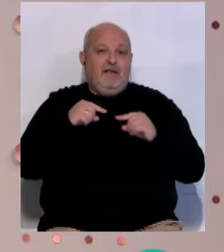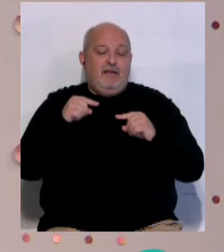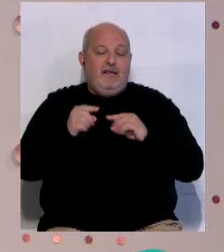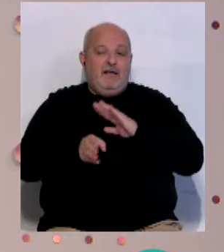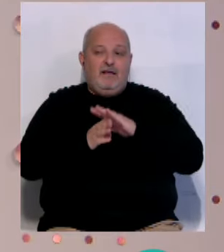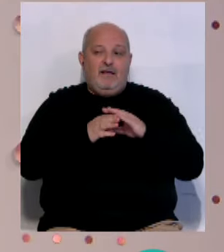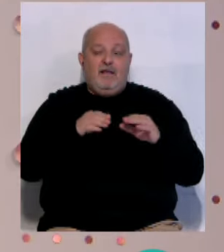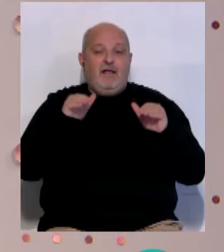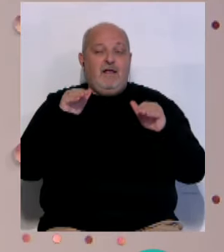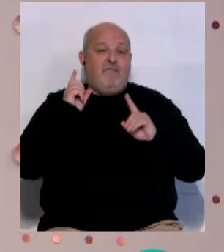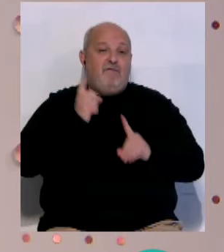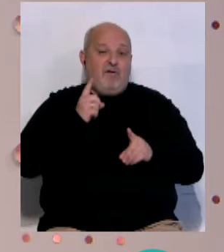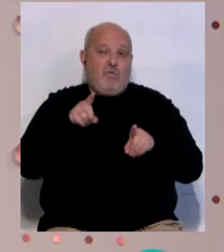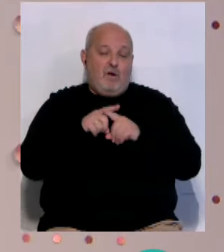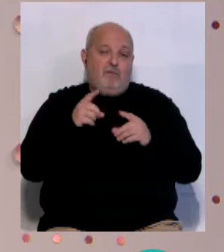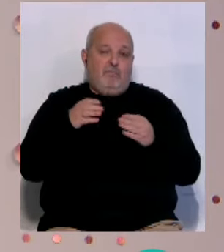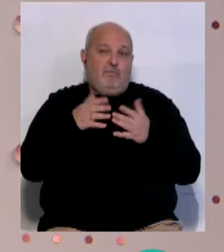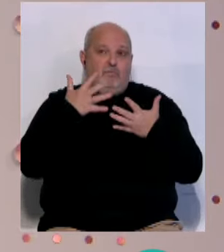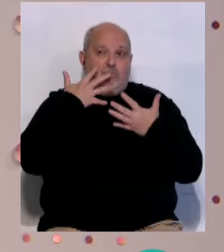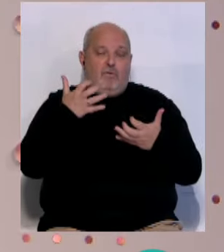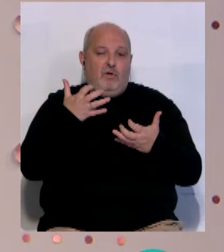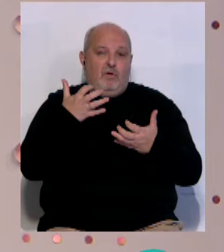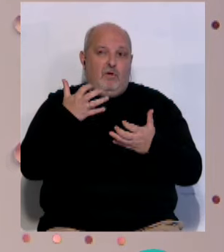que el atletic de Bilbao es un equipo que no se nos da nada bien sobre todo en esta